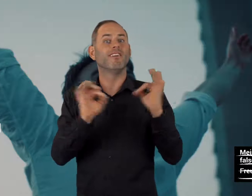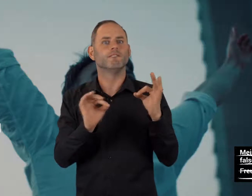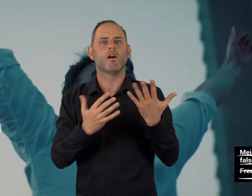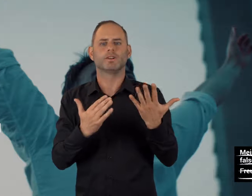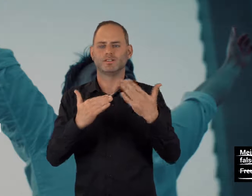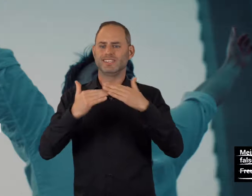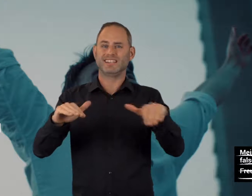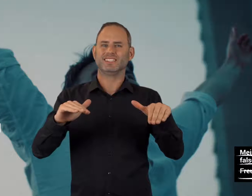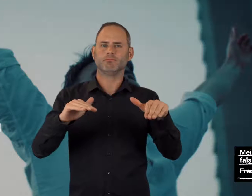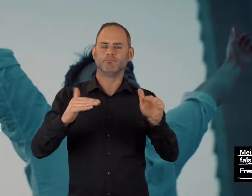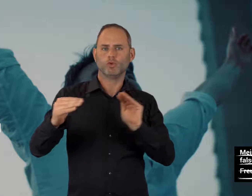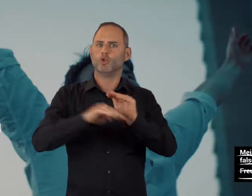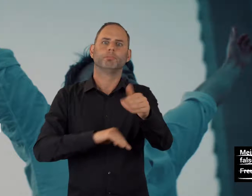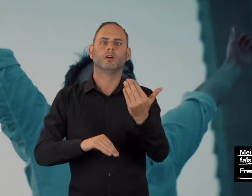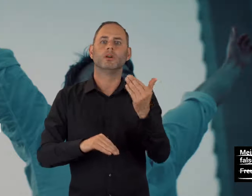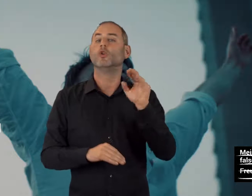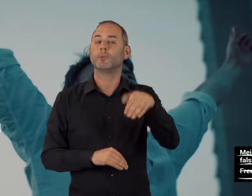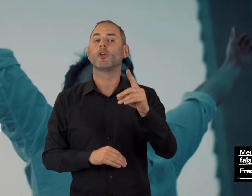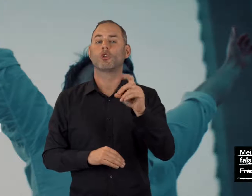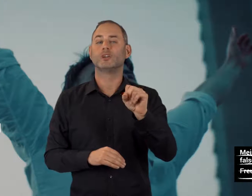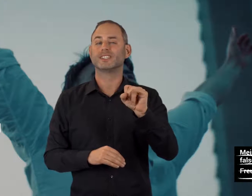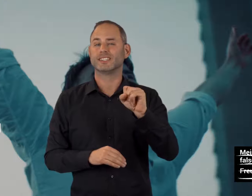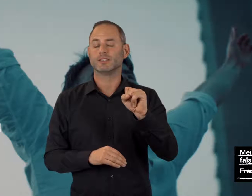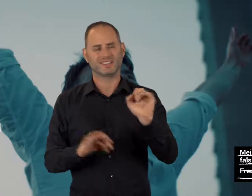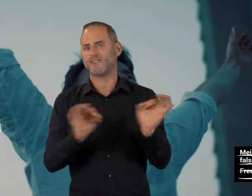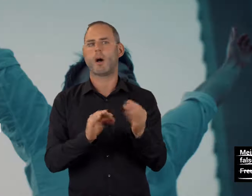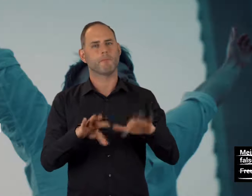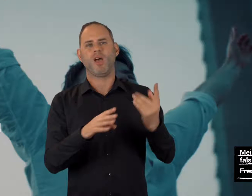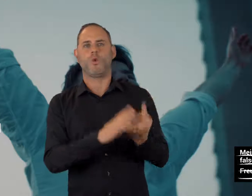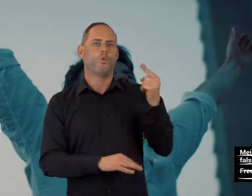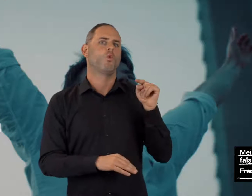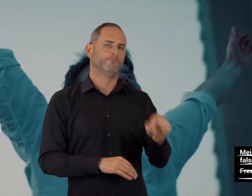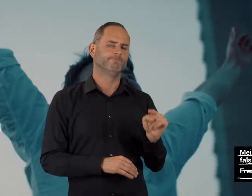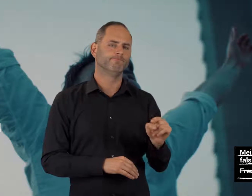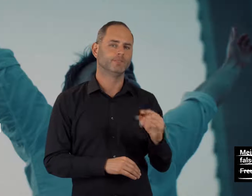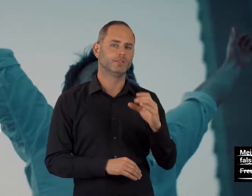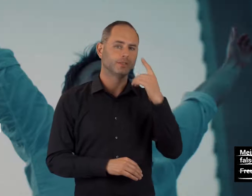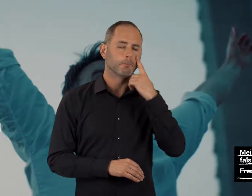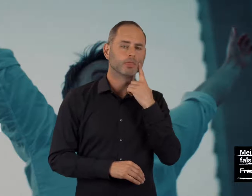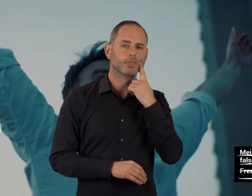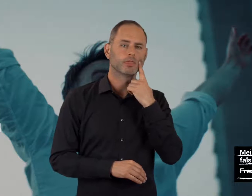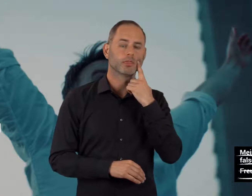wodurch die Gefahr einer Überdosis enorm hoch ist.